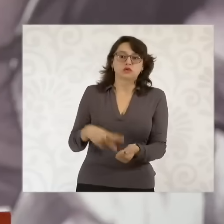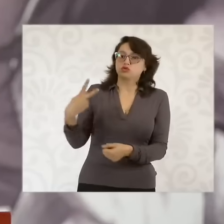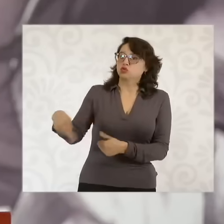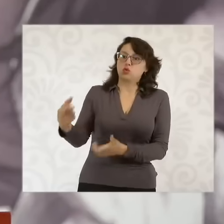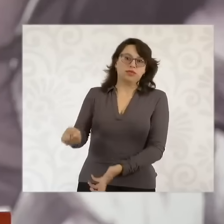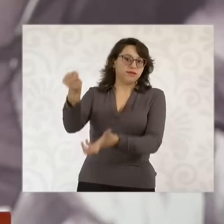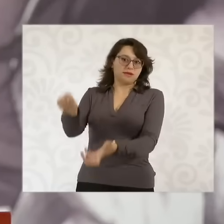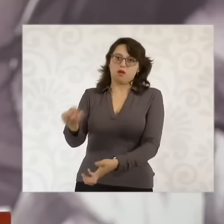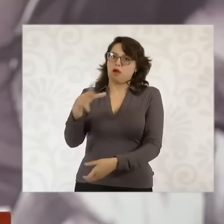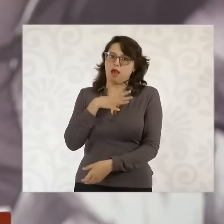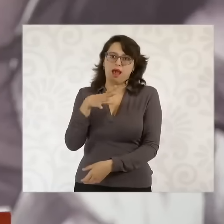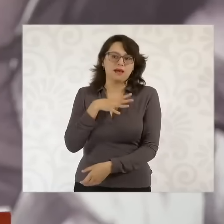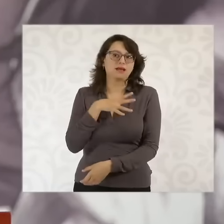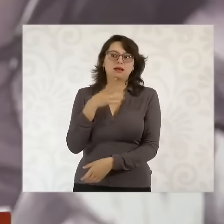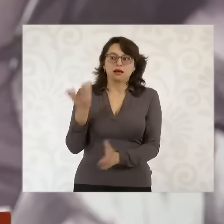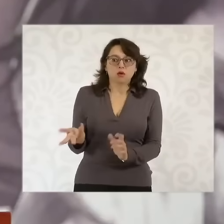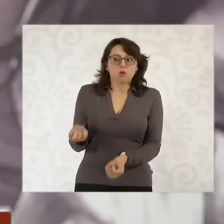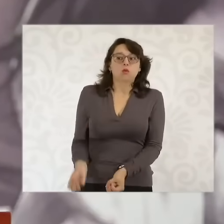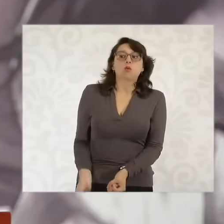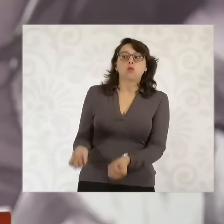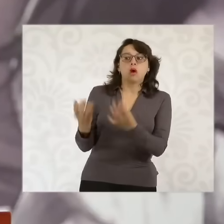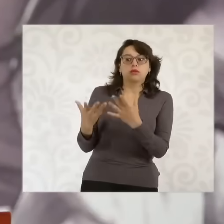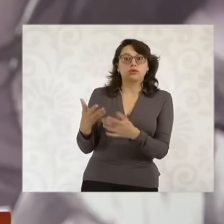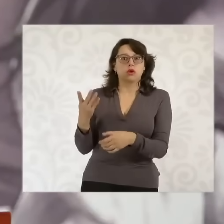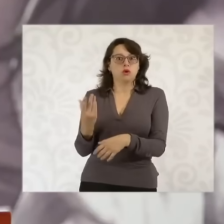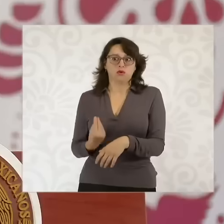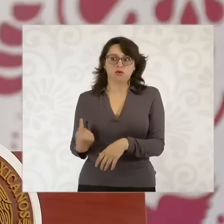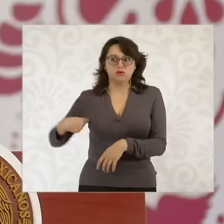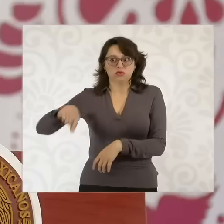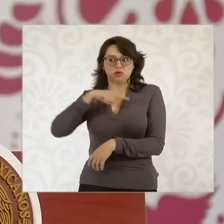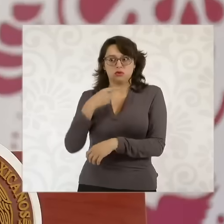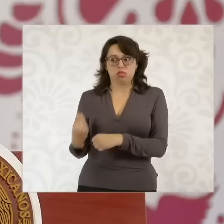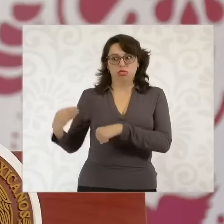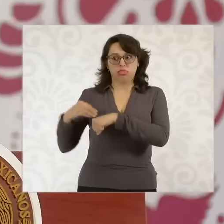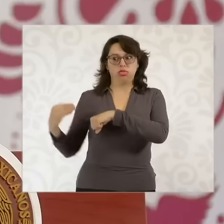activo. Entonces, vamos a enfocarnos en el corto plazo, como lo dijo el secretario de Hacienda,